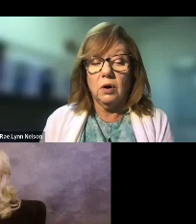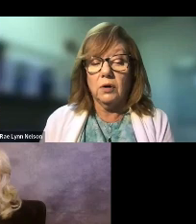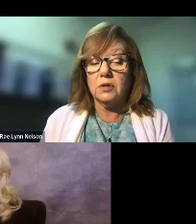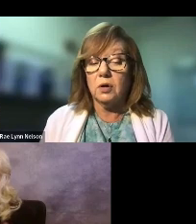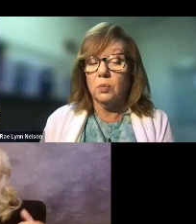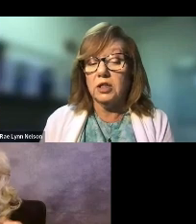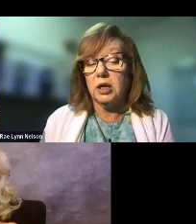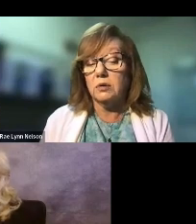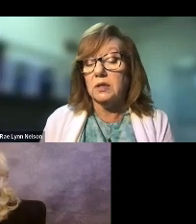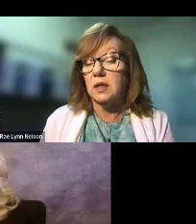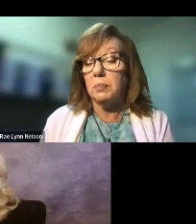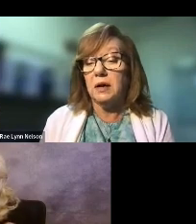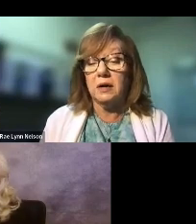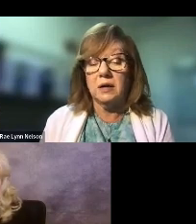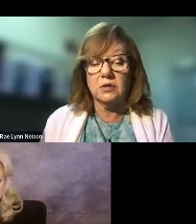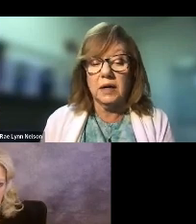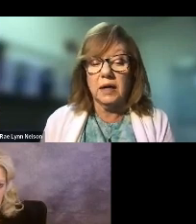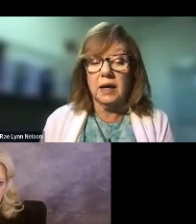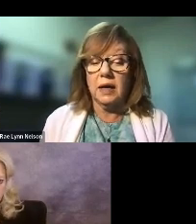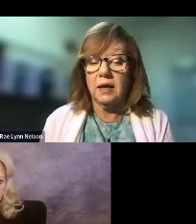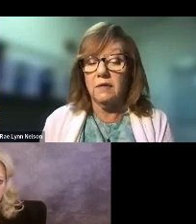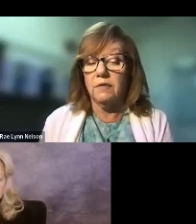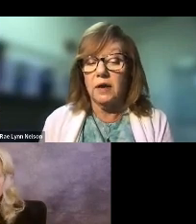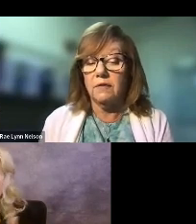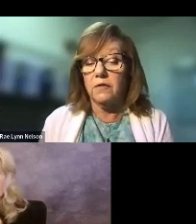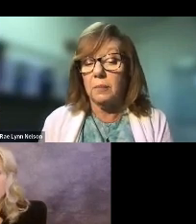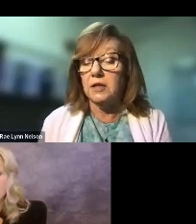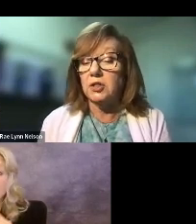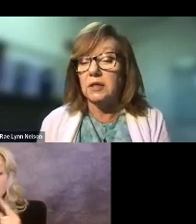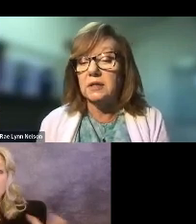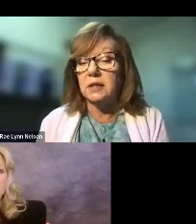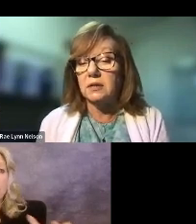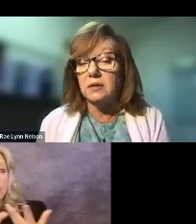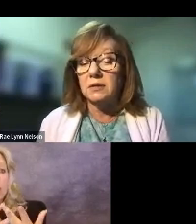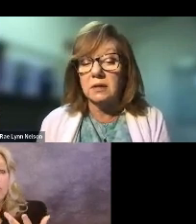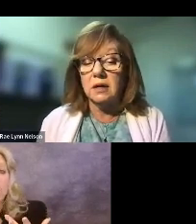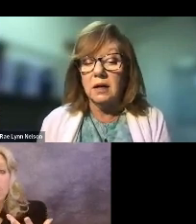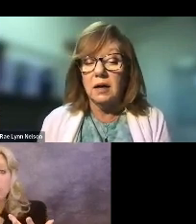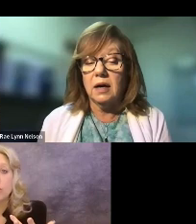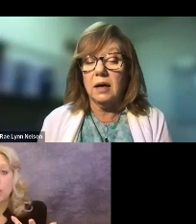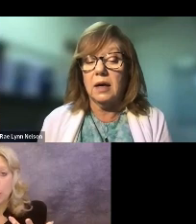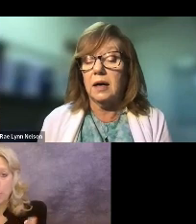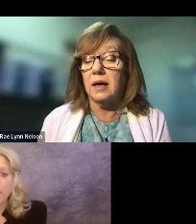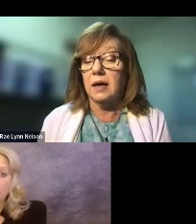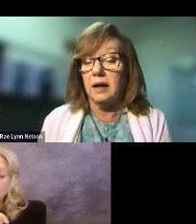También puede comunicarse con los centros de capacitación e información para padres